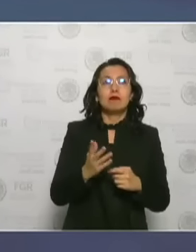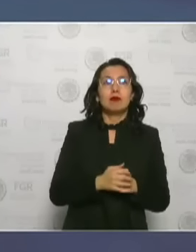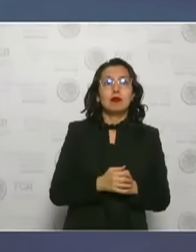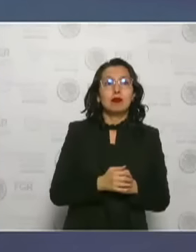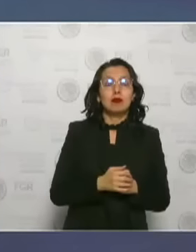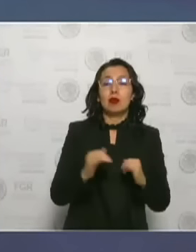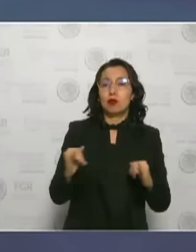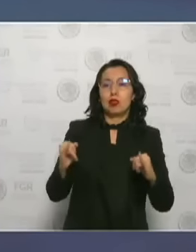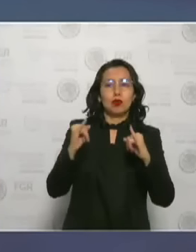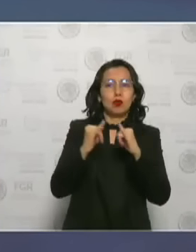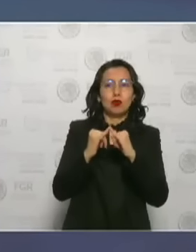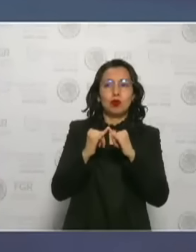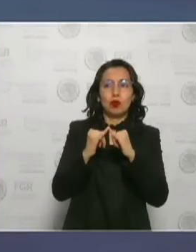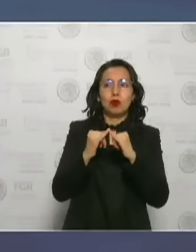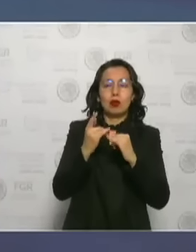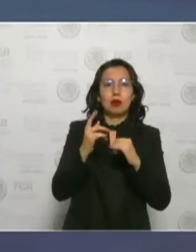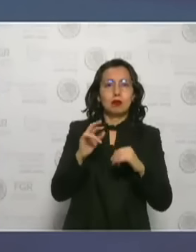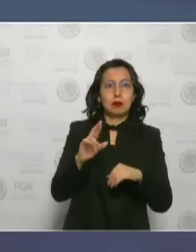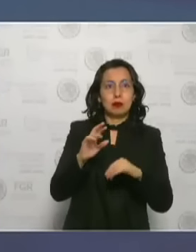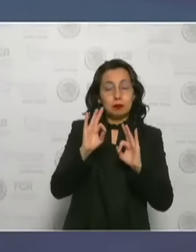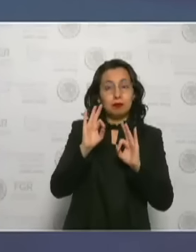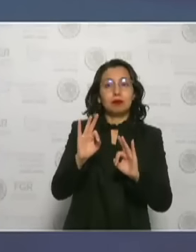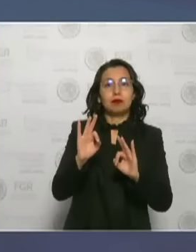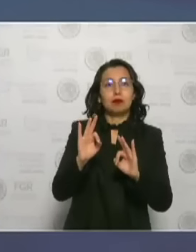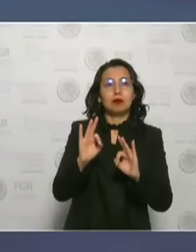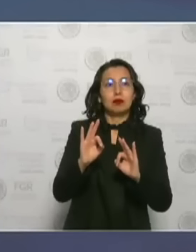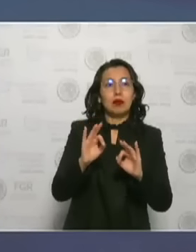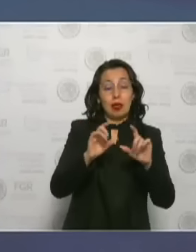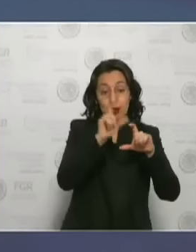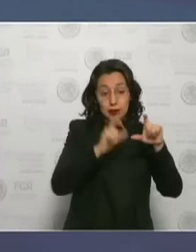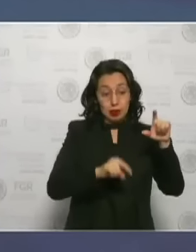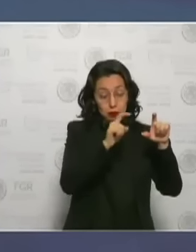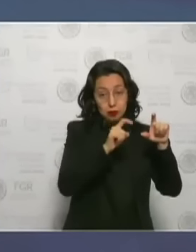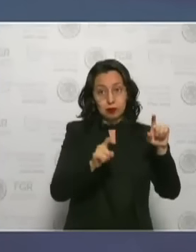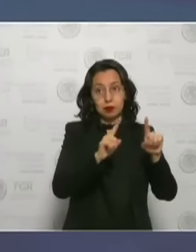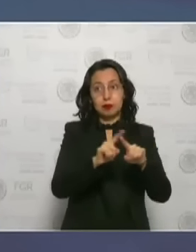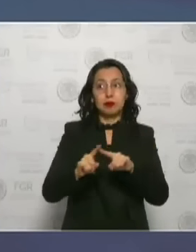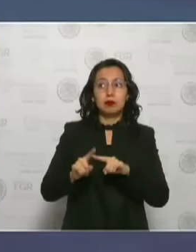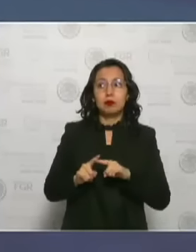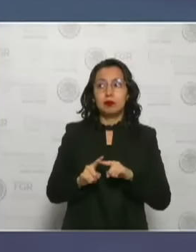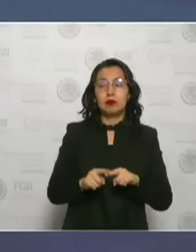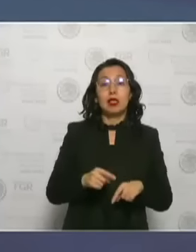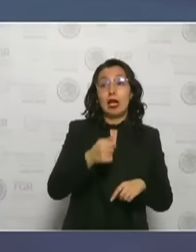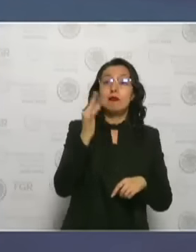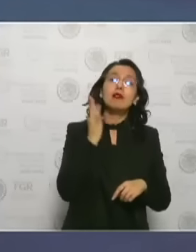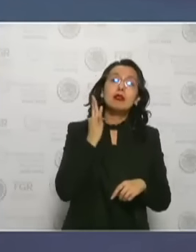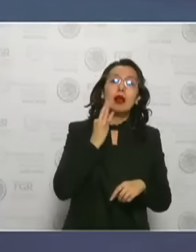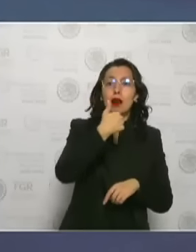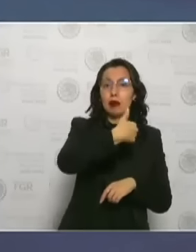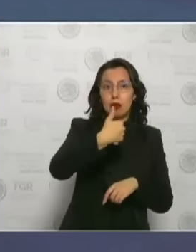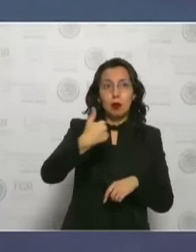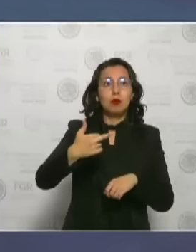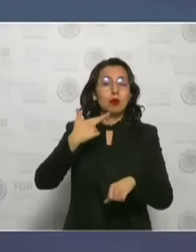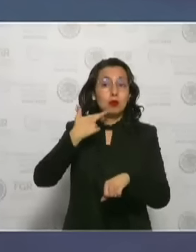gran institución en cada uno de los estados de la República. Cada fiscal tiene la responsabilidad